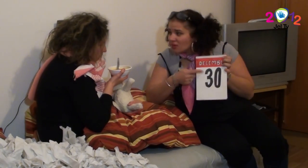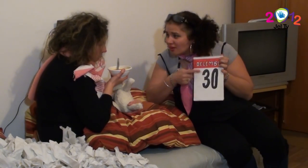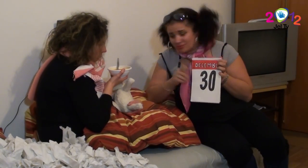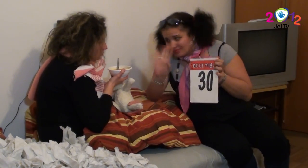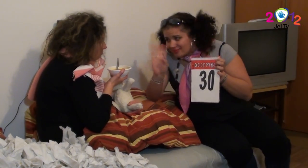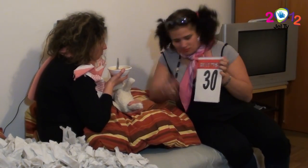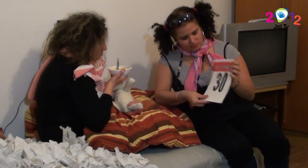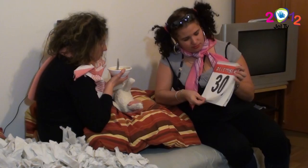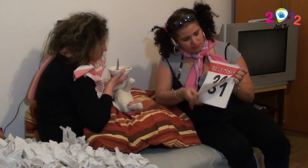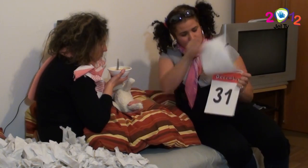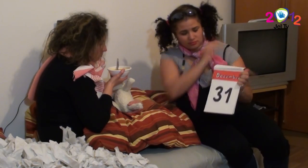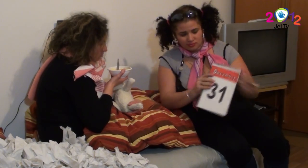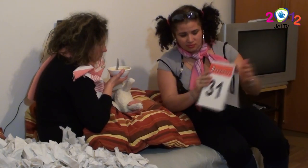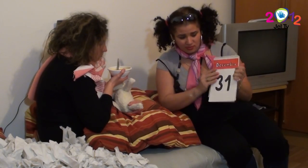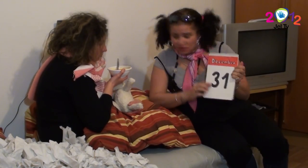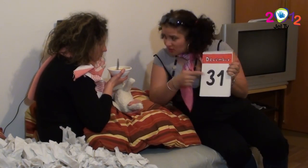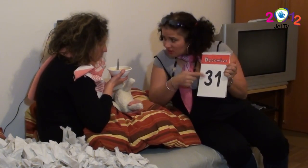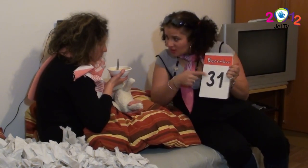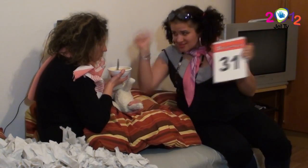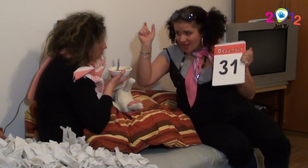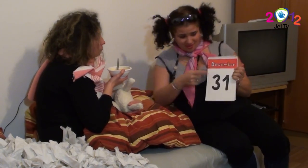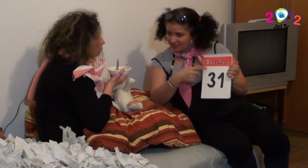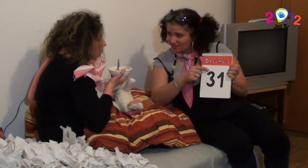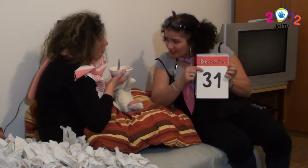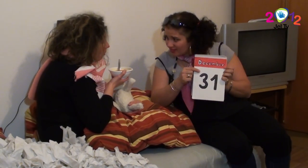Ez már nem! Most Szilveszter van.